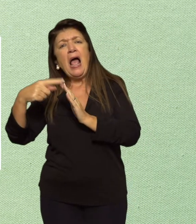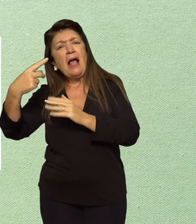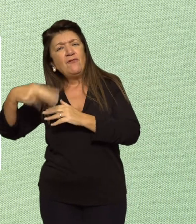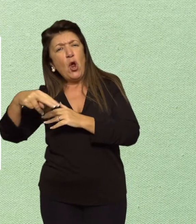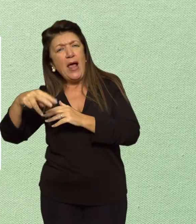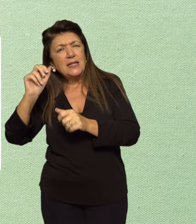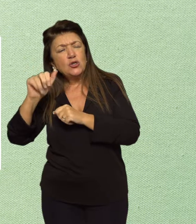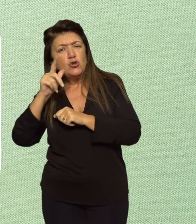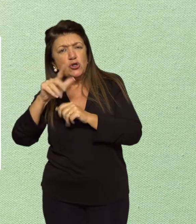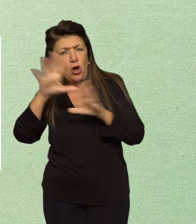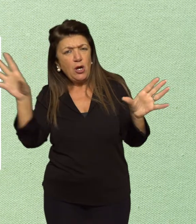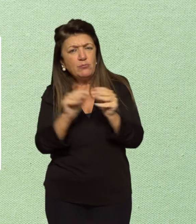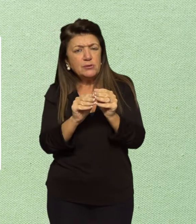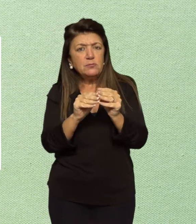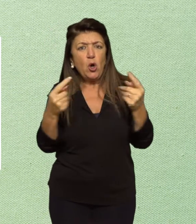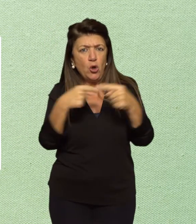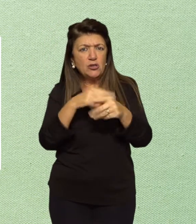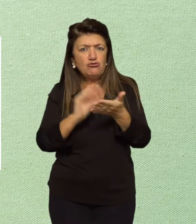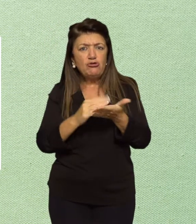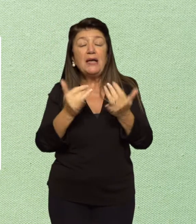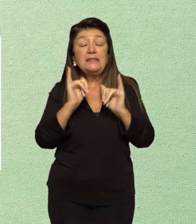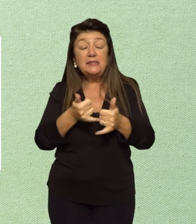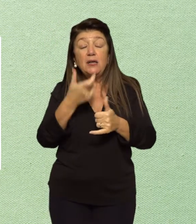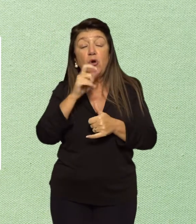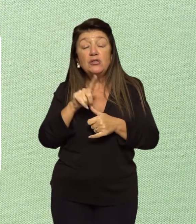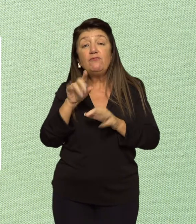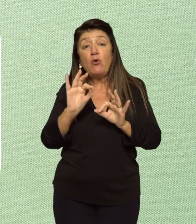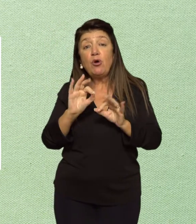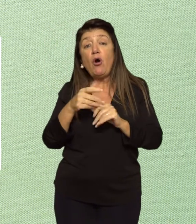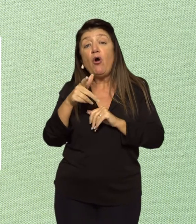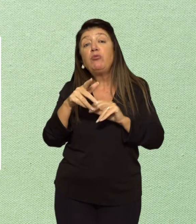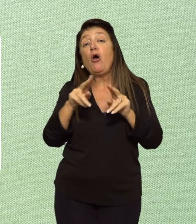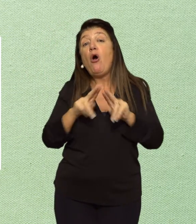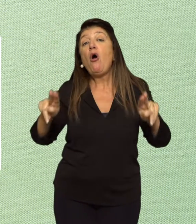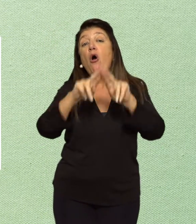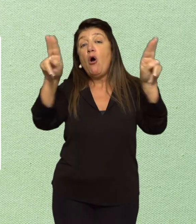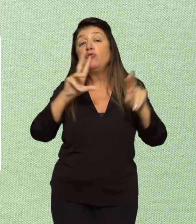risoluzione. E' appunto una scelta simbolica di fare incominciare i 16 giorni il 25 di novembre e farli